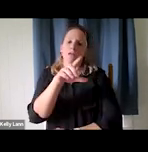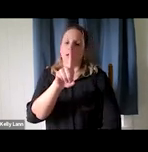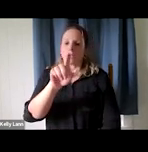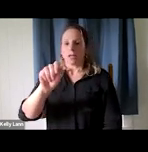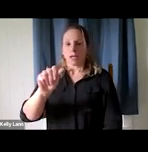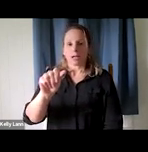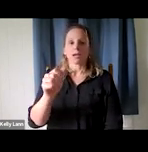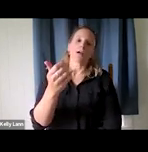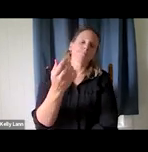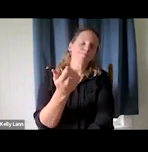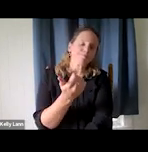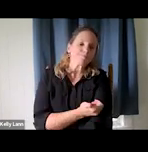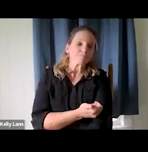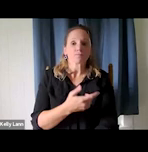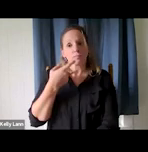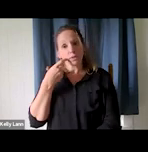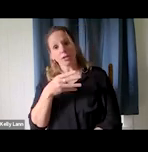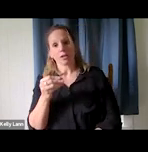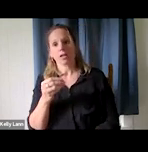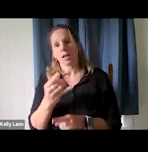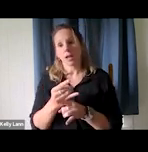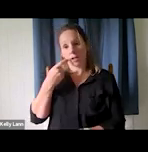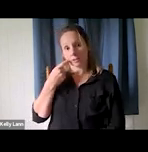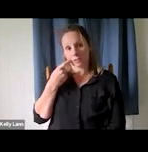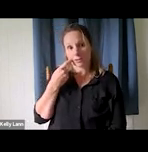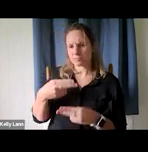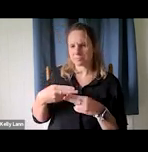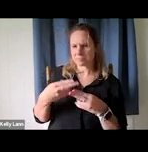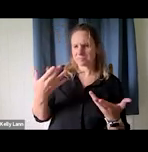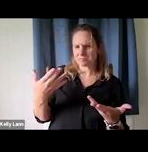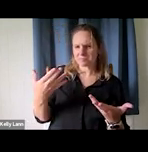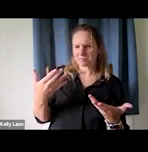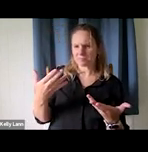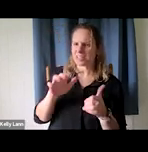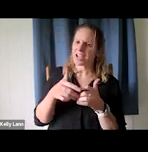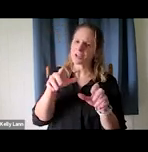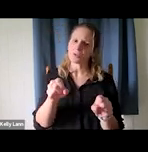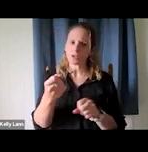y que esto se trata sobre cómo pueden entender